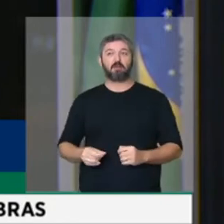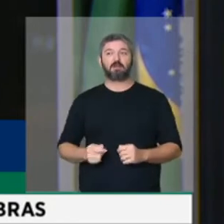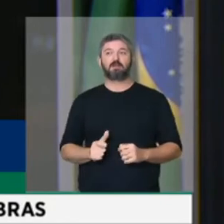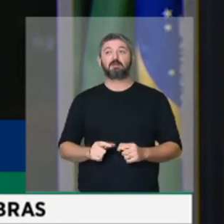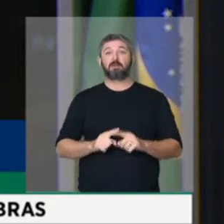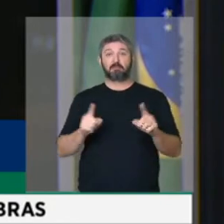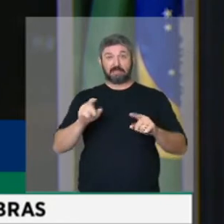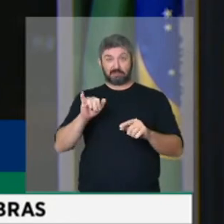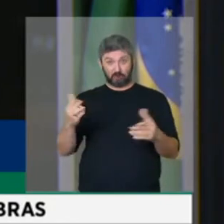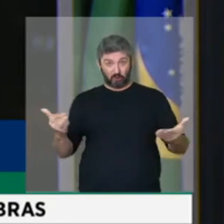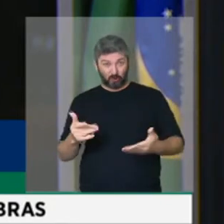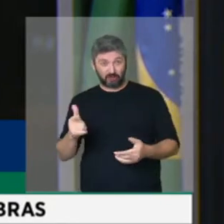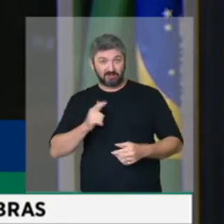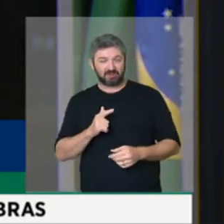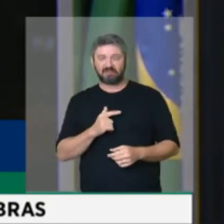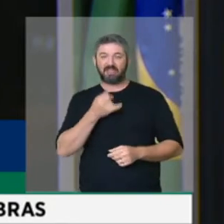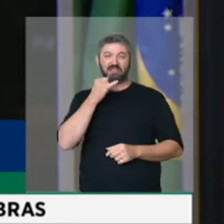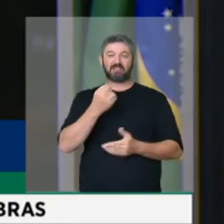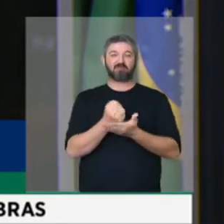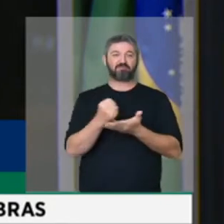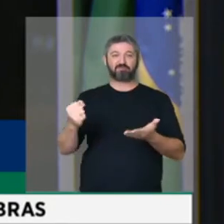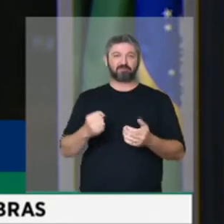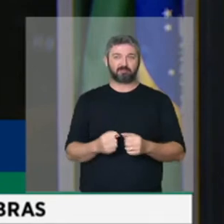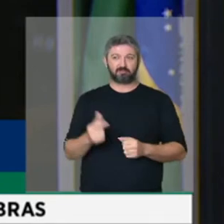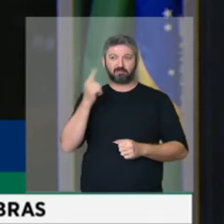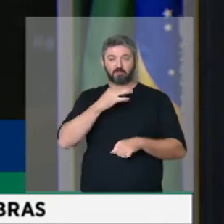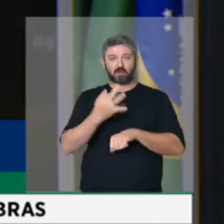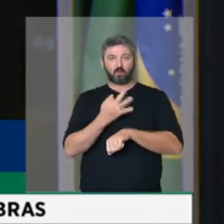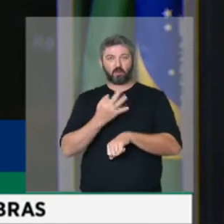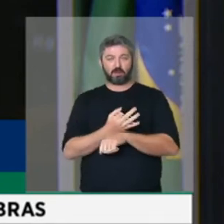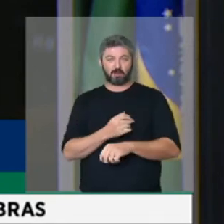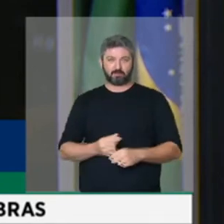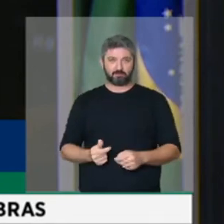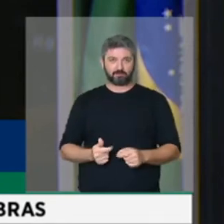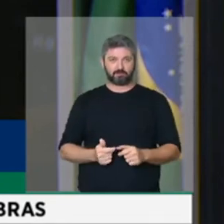QUE NÓS TENHAMOS MAIS INFRAESTRUTURA, MAIS ENERGIA, E POSSAMOS ENFRENTAR UM BOM MOMENTO DE CRESCIMENTO